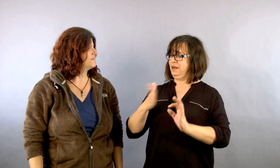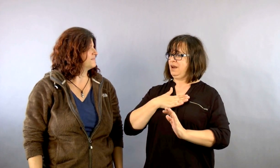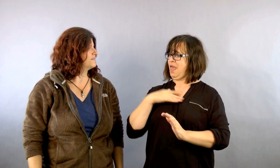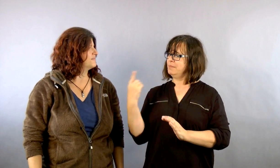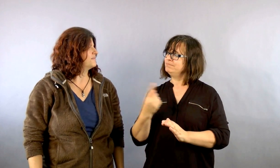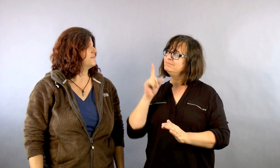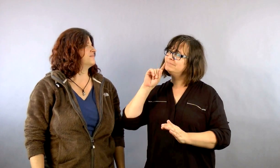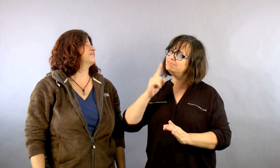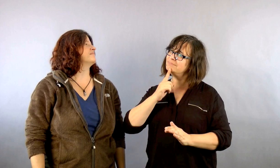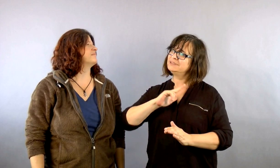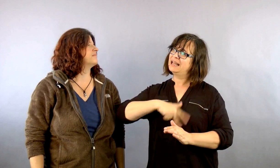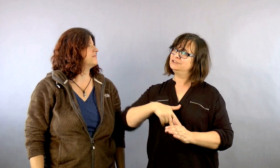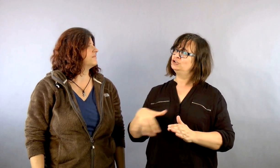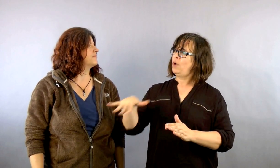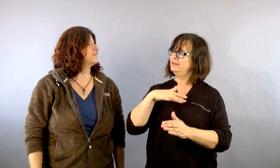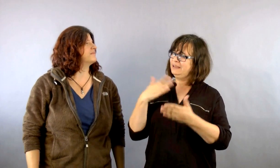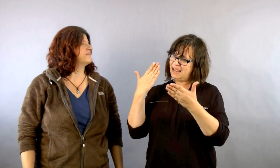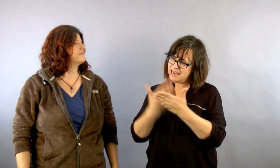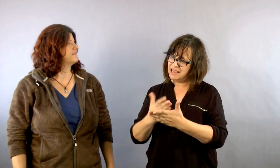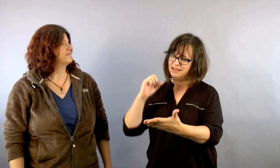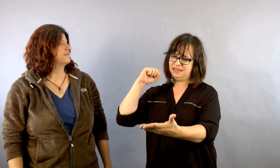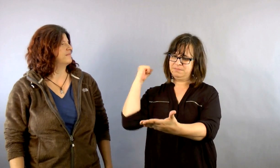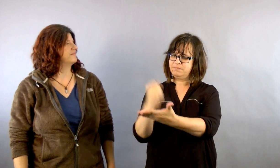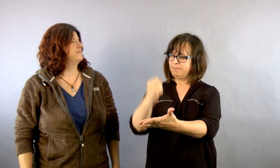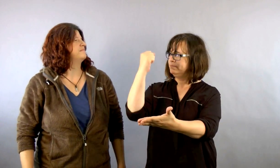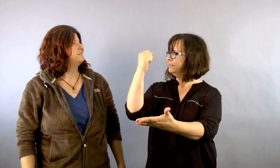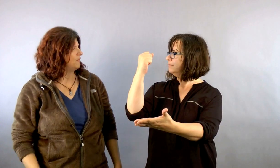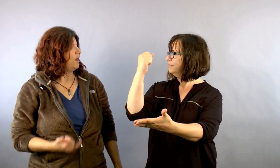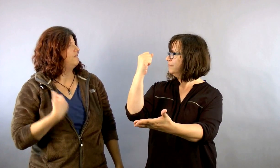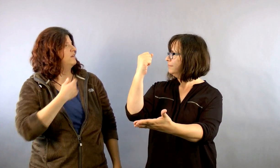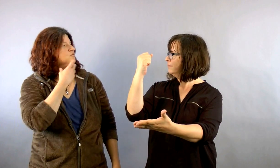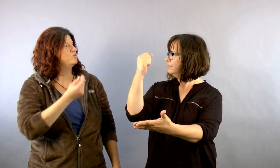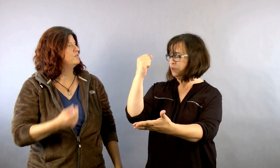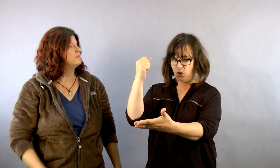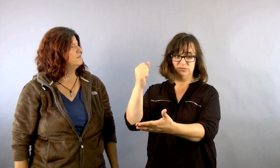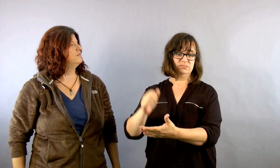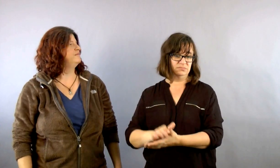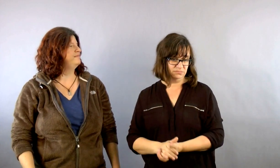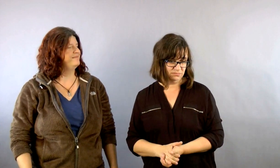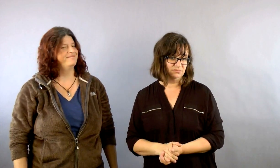Als gebärdensprachliche Kirchengemeinde haben wir dann selbst einen Stempel. Das wird schön!